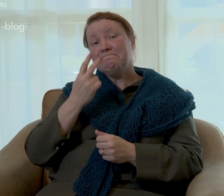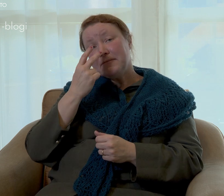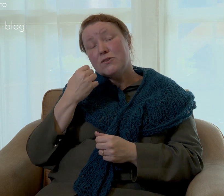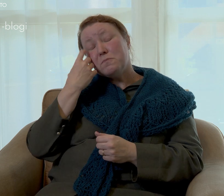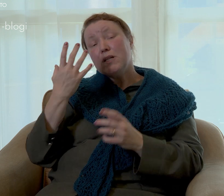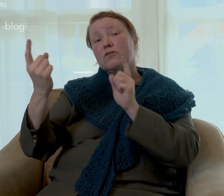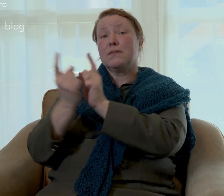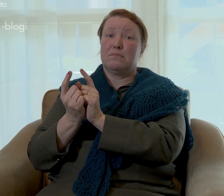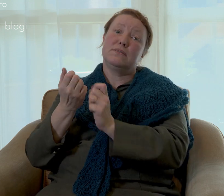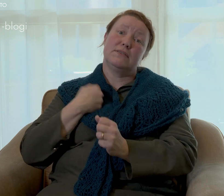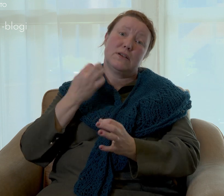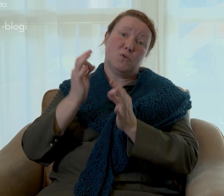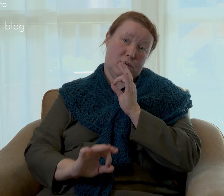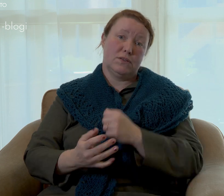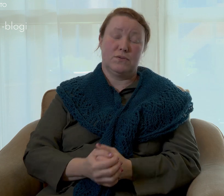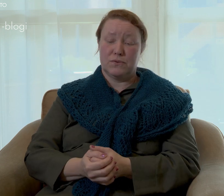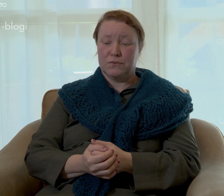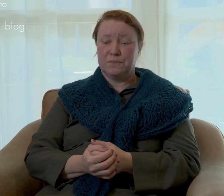Katsotaan, milloin saisimme tapaamisen järjestettyä.